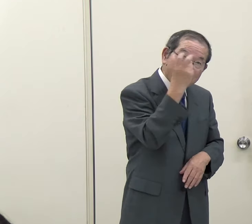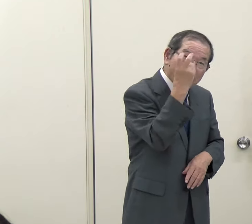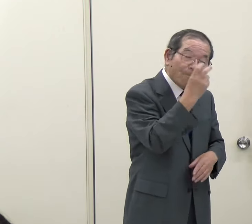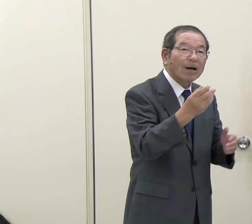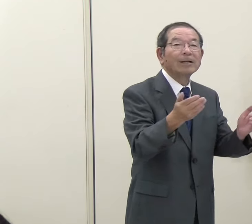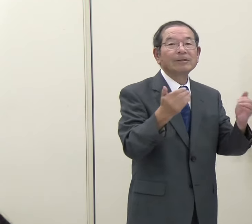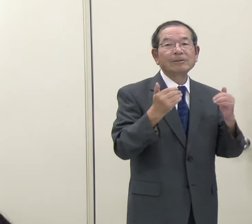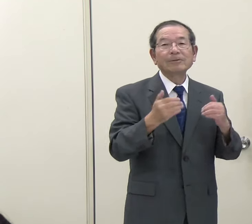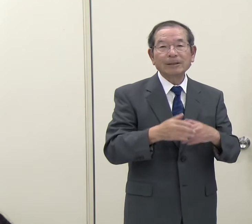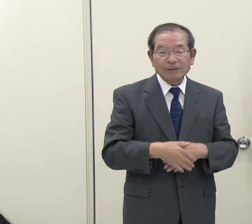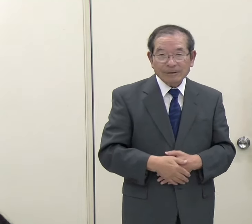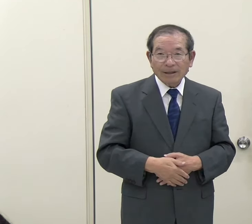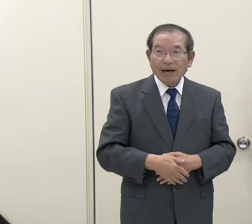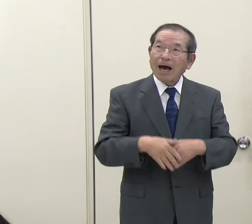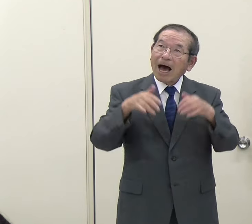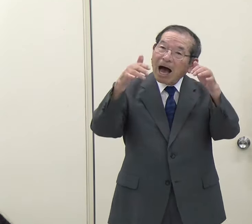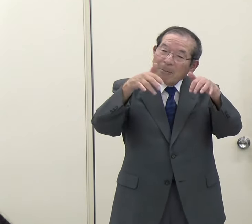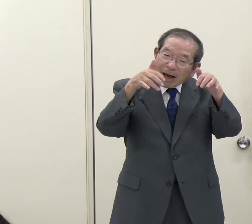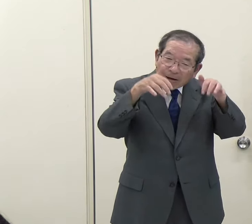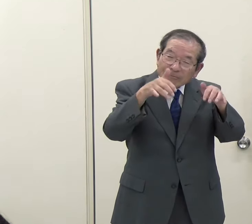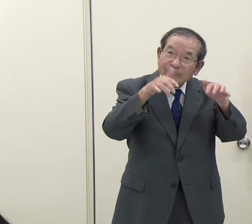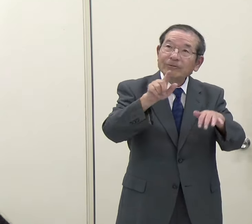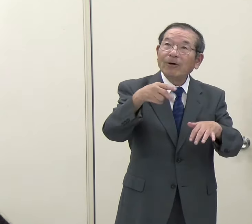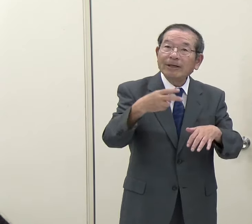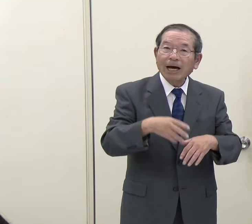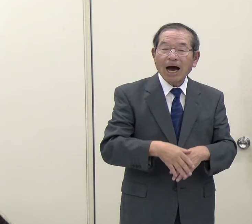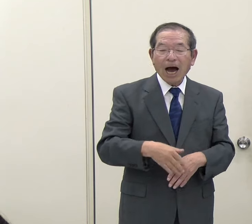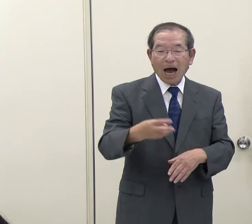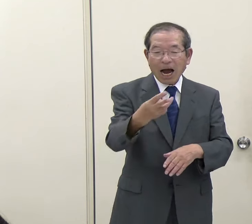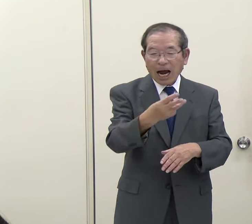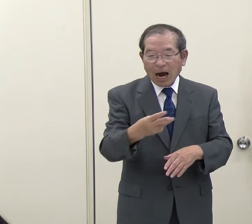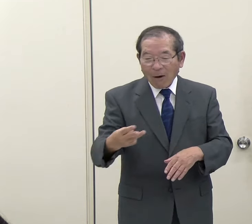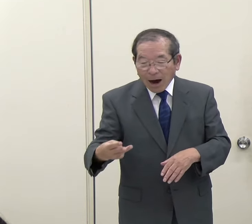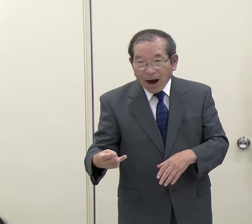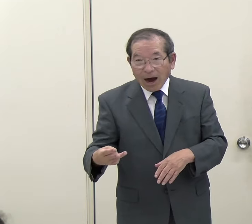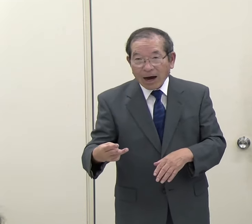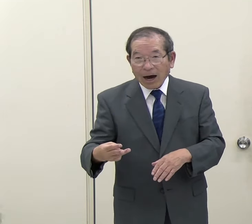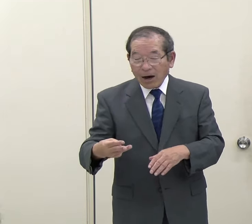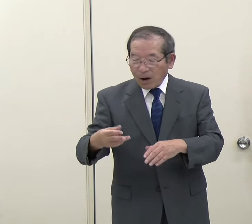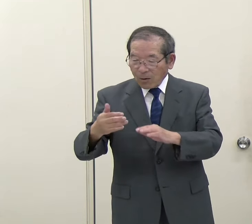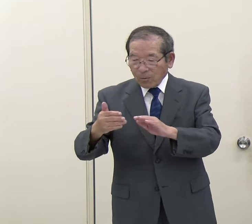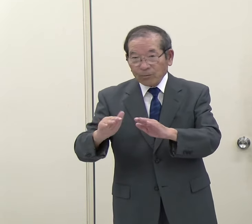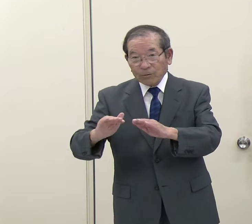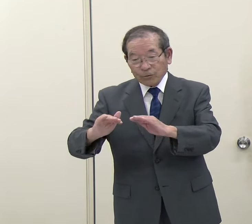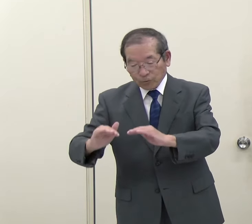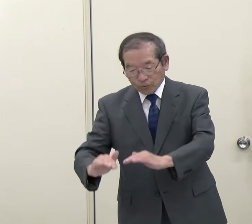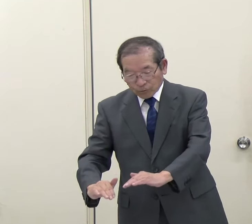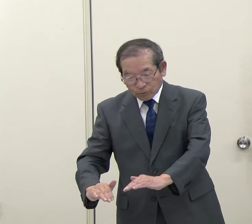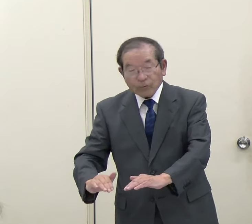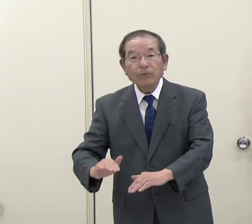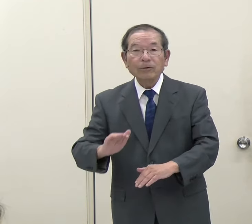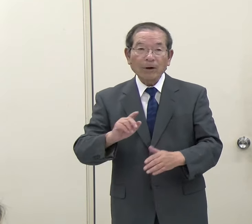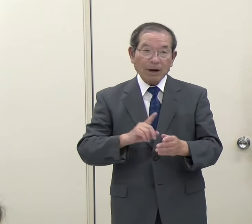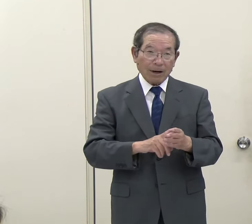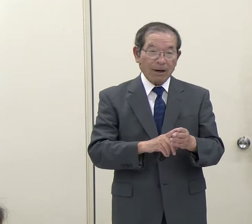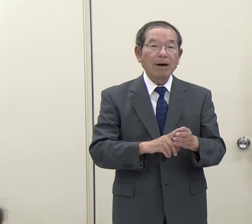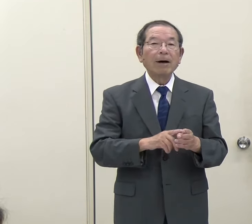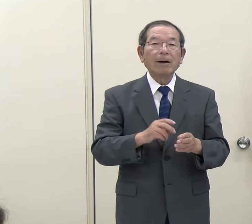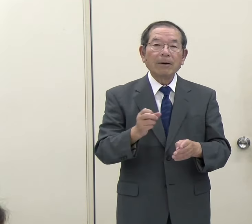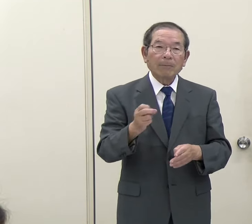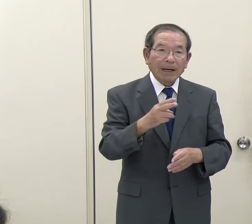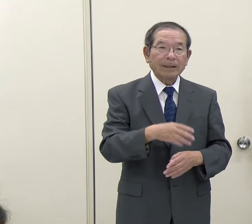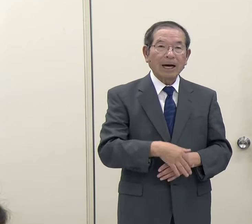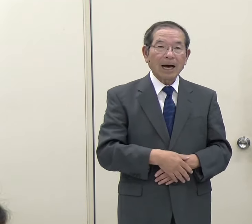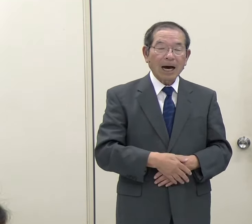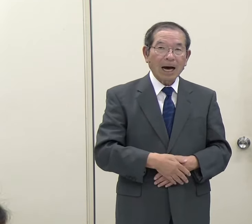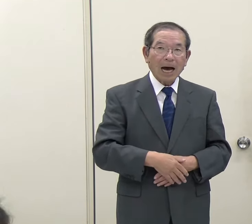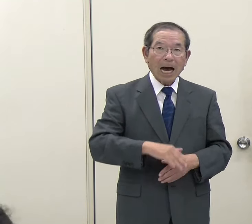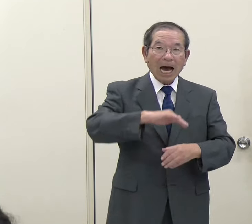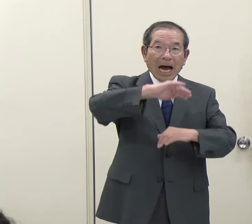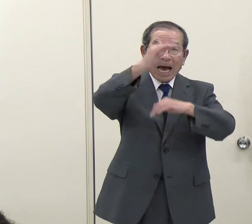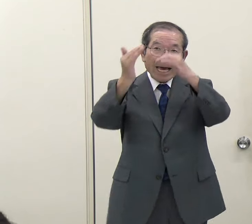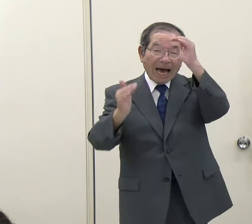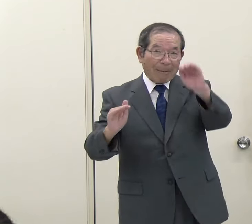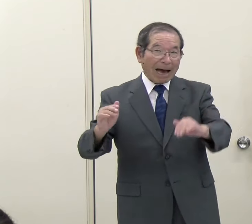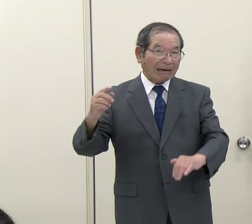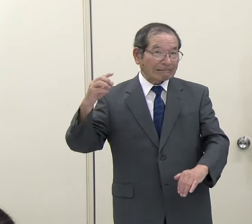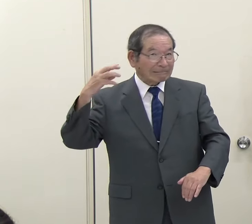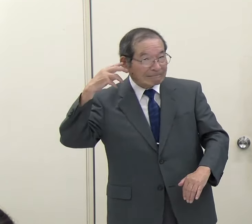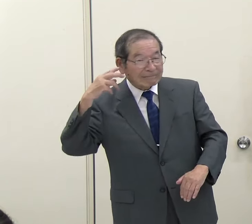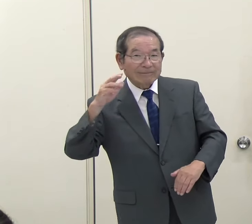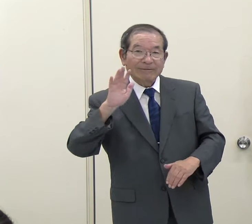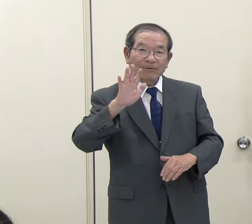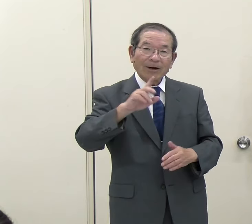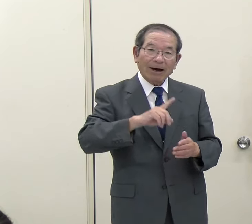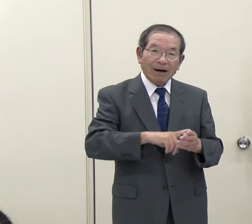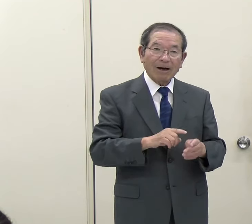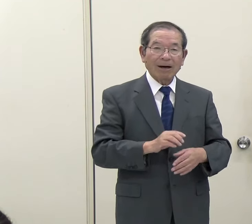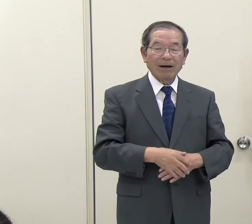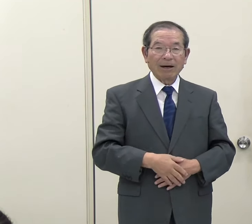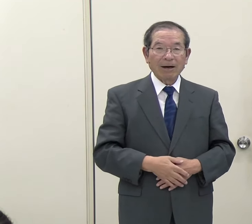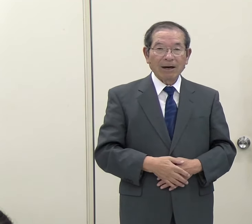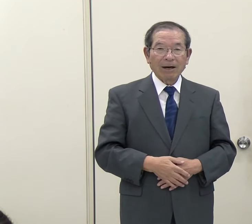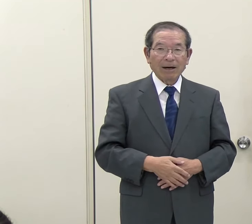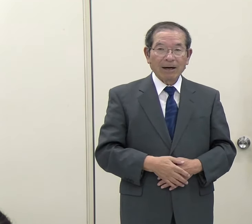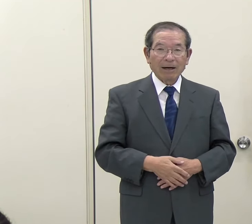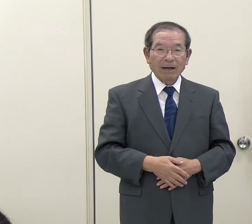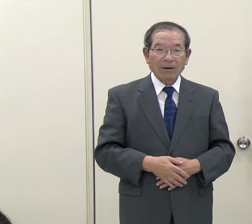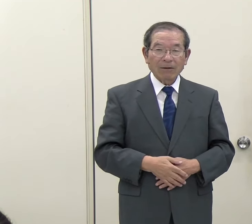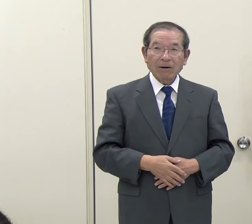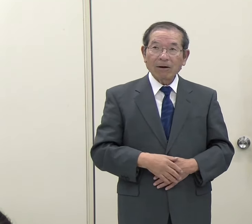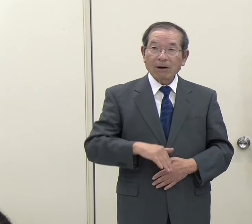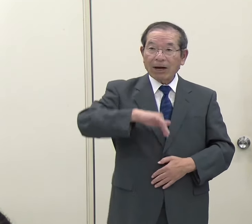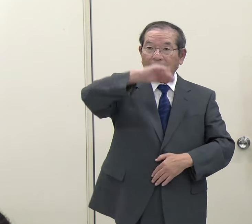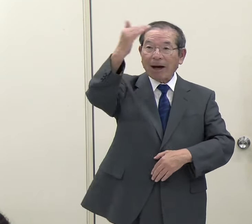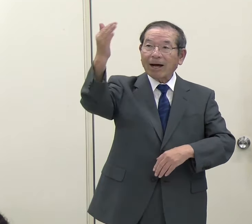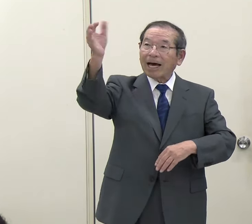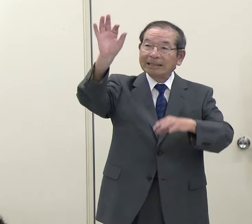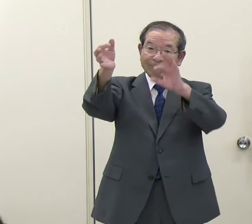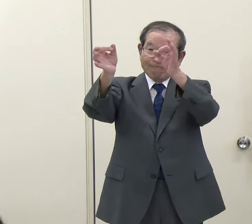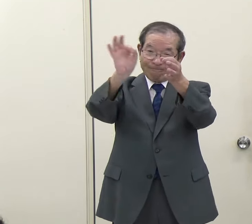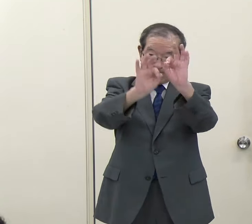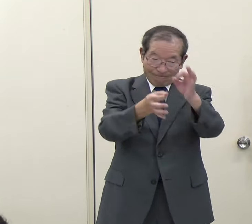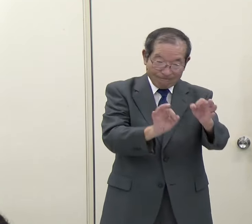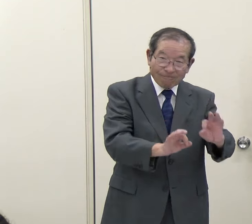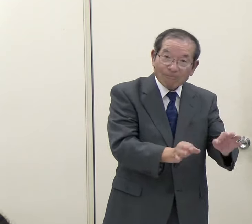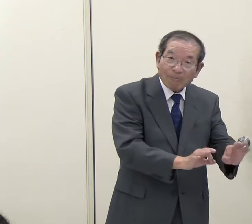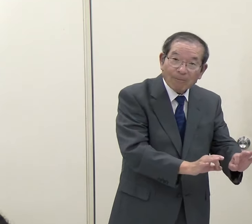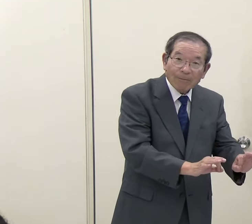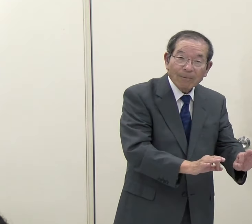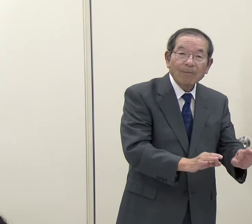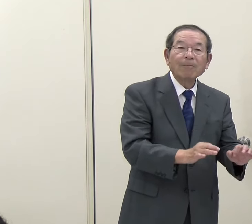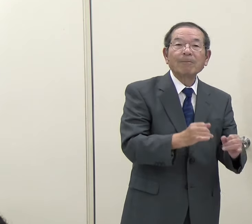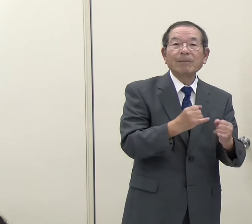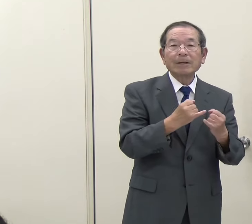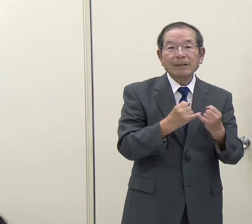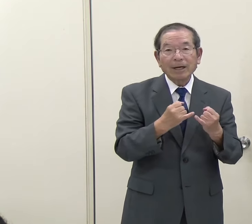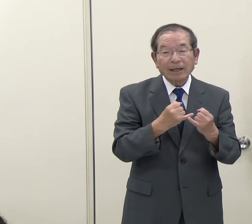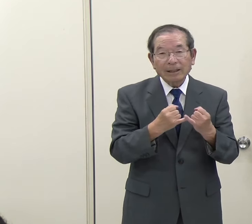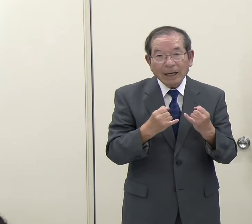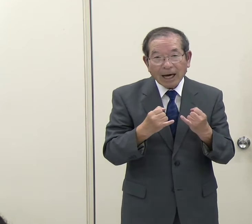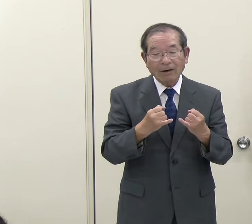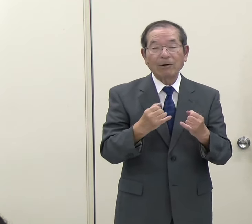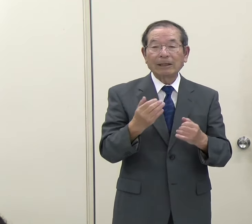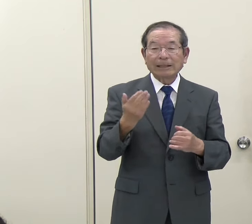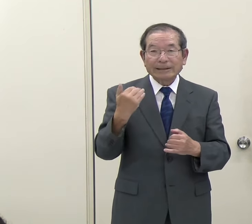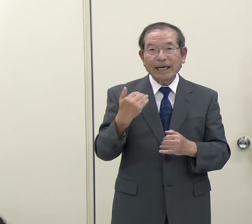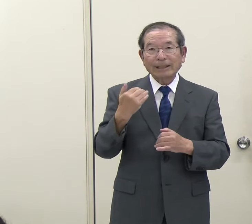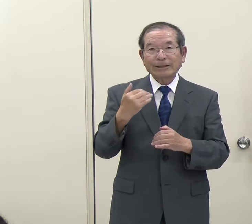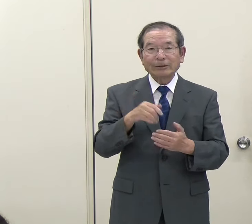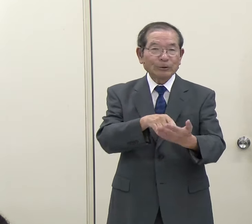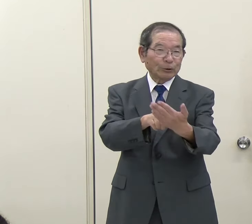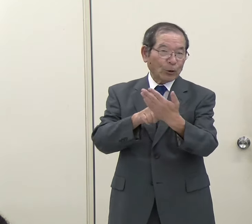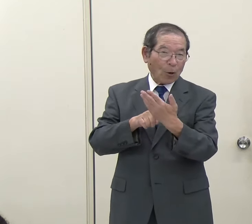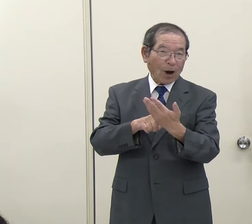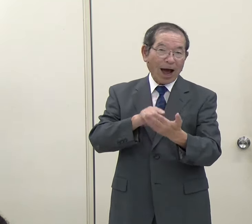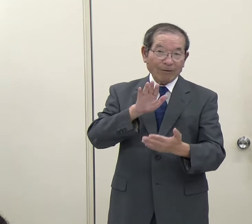雨が降っているのに、川の水位が下がってきたなとか、山なりがするとか、山のほうから石がぱらぱらっと落ちてくる等このような前兆であると言われていますので、